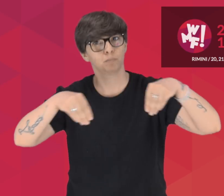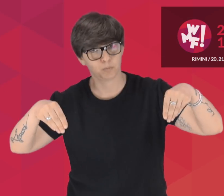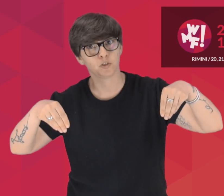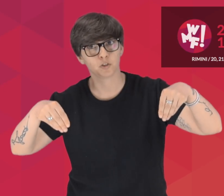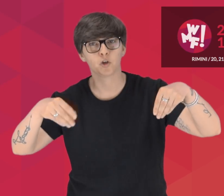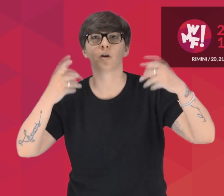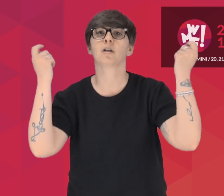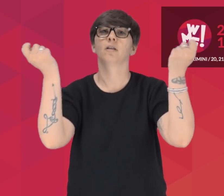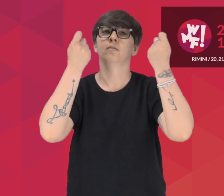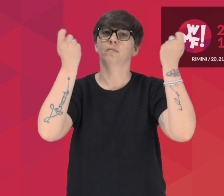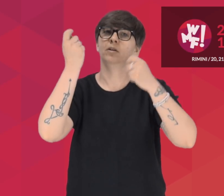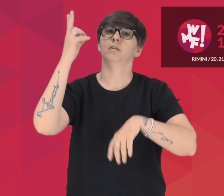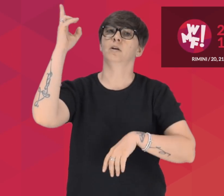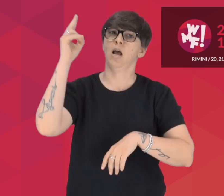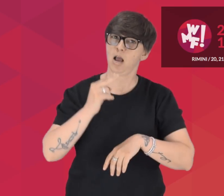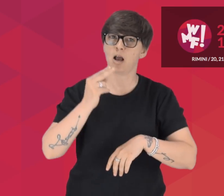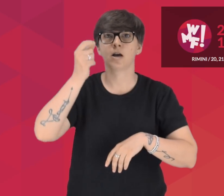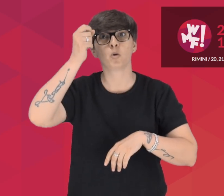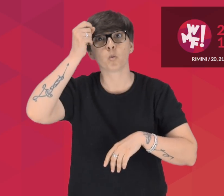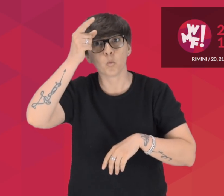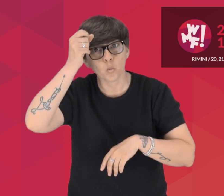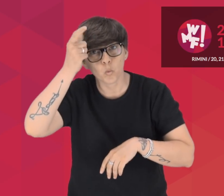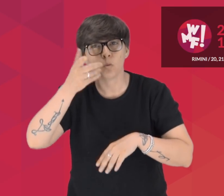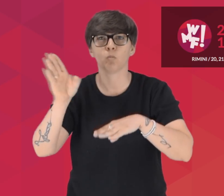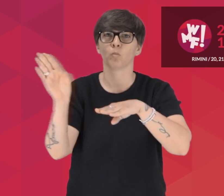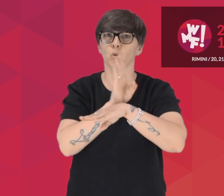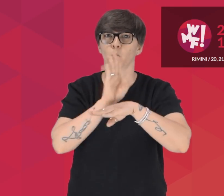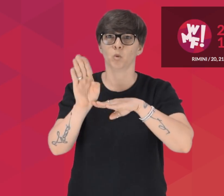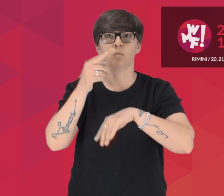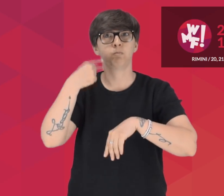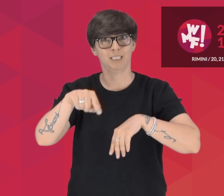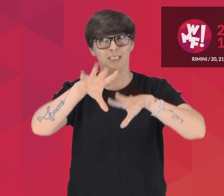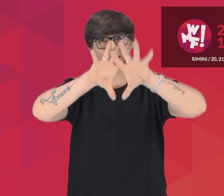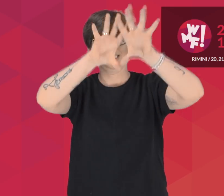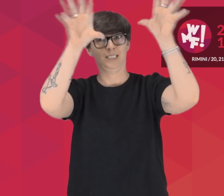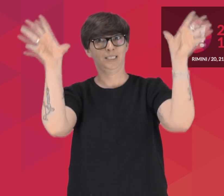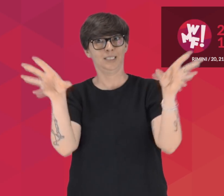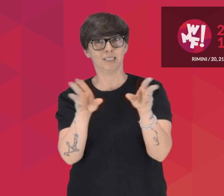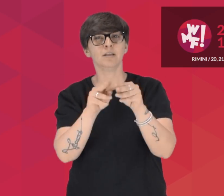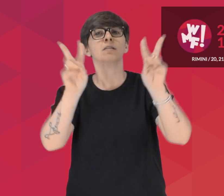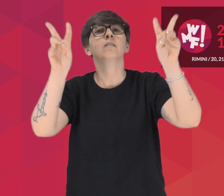e eventi di arte, cultura, business e intrattenimento